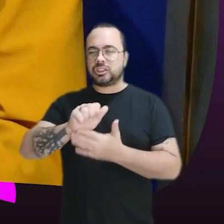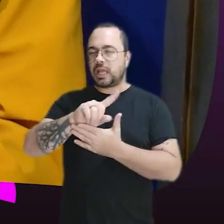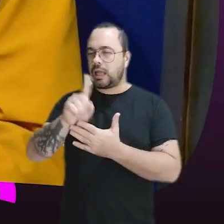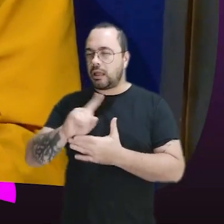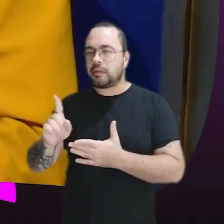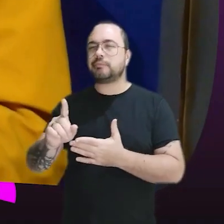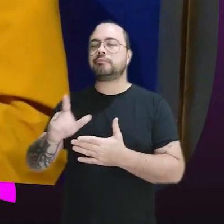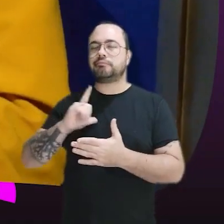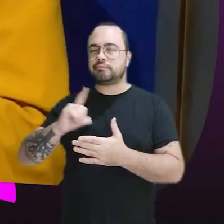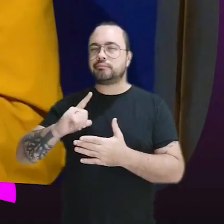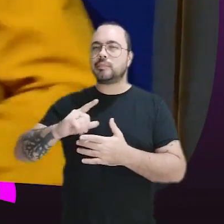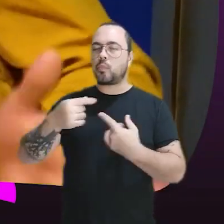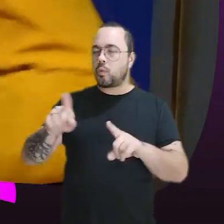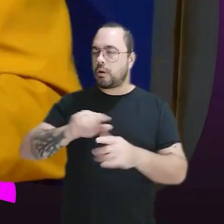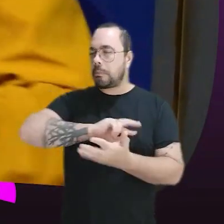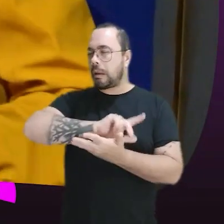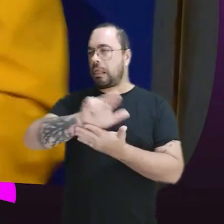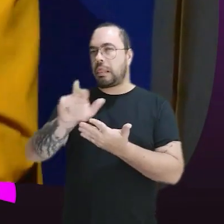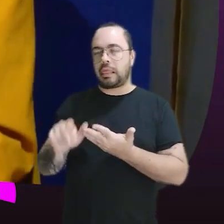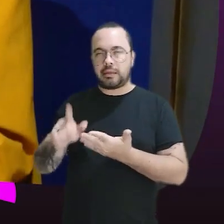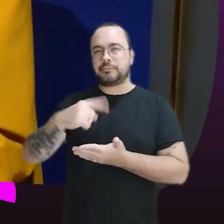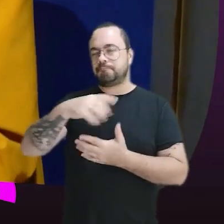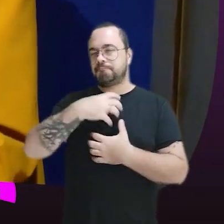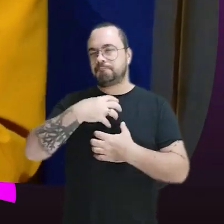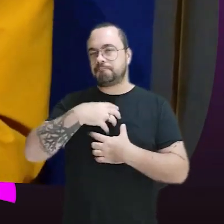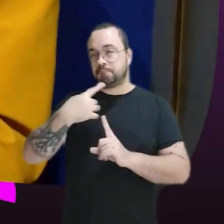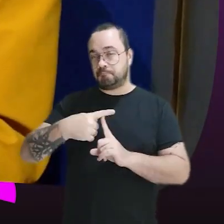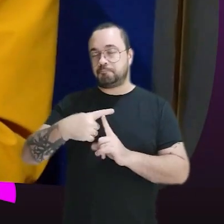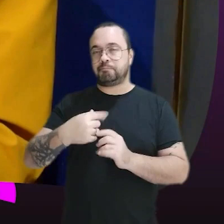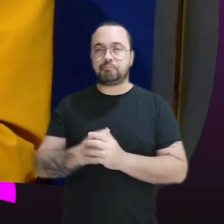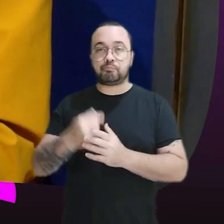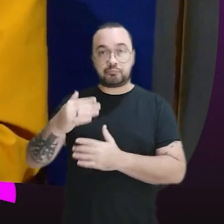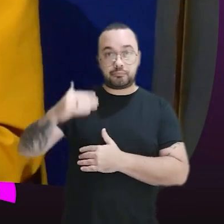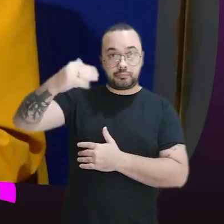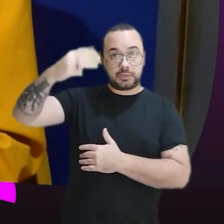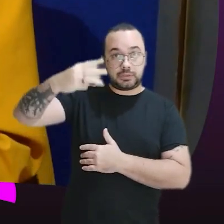Então, é legal. Sim, atende todos... Todos os estilos. E aí, no terceiro andar, é o palco principal.